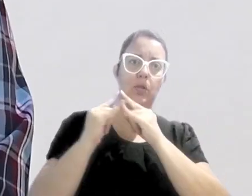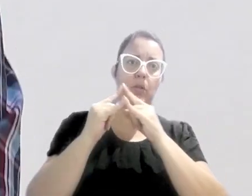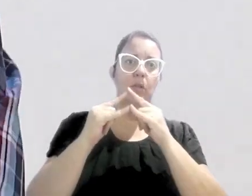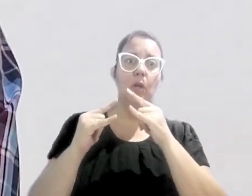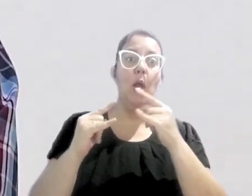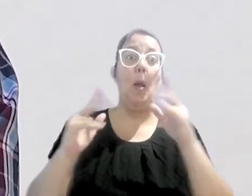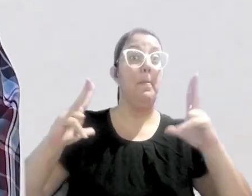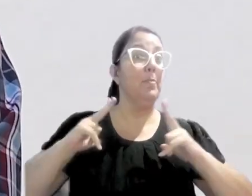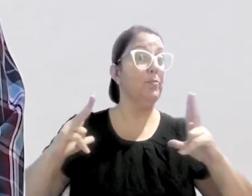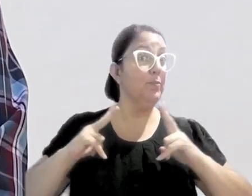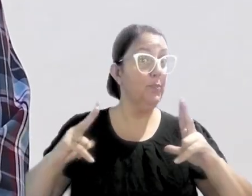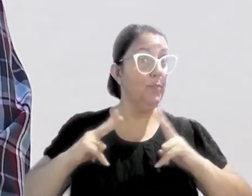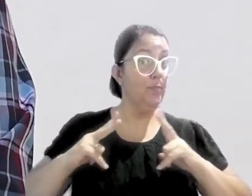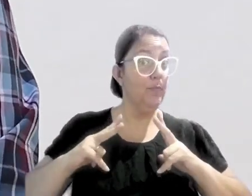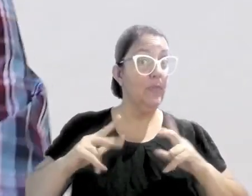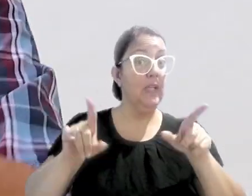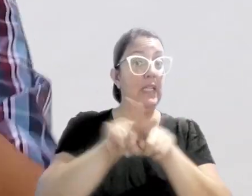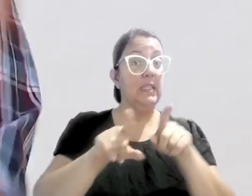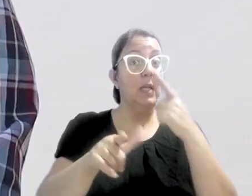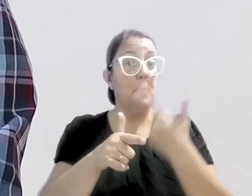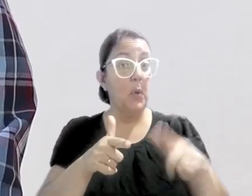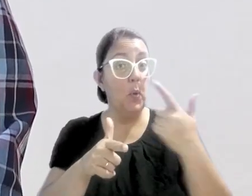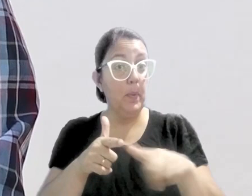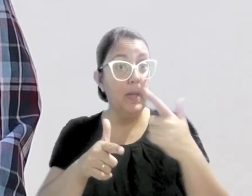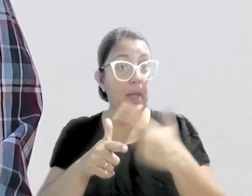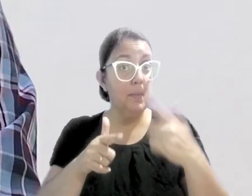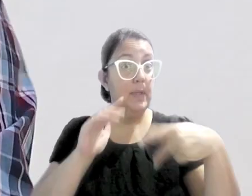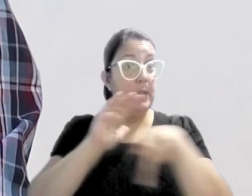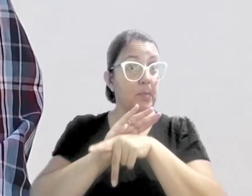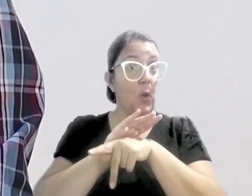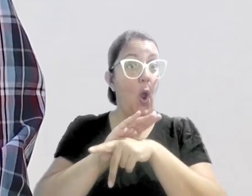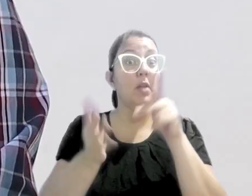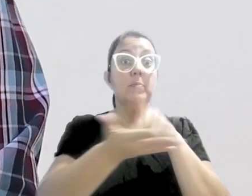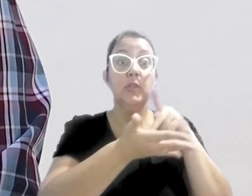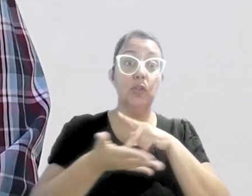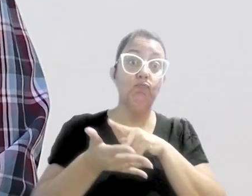das atividades privadas. Não obstante toda essa problemática em relação a isso,